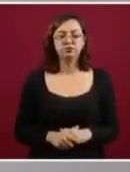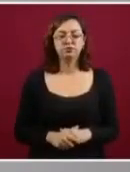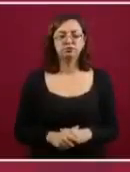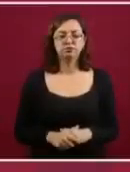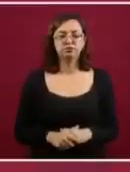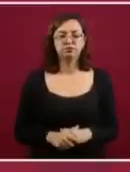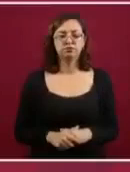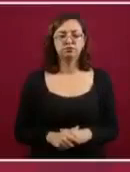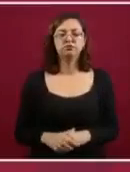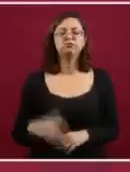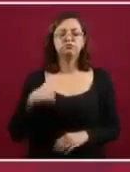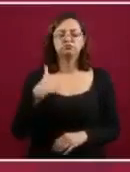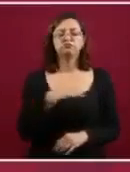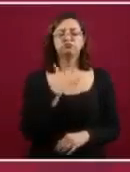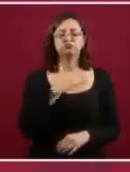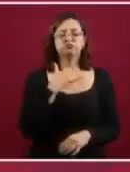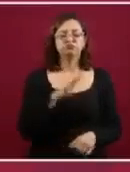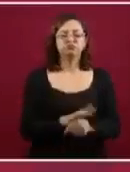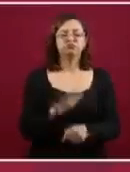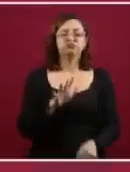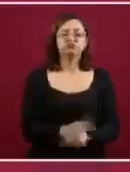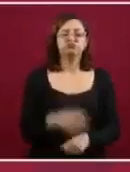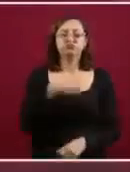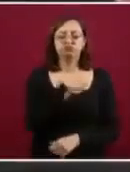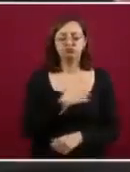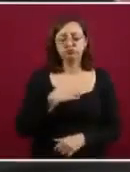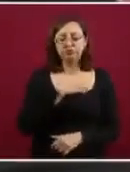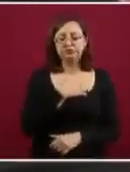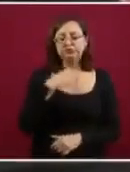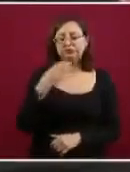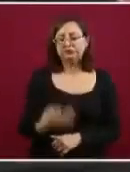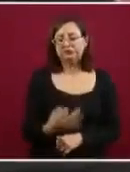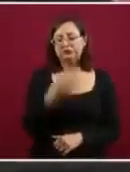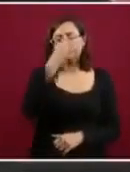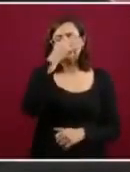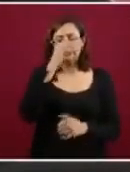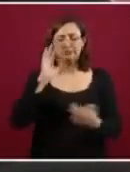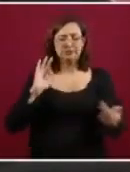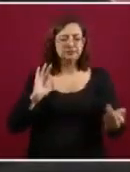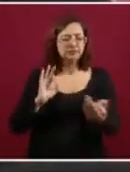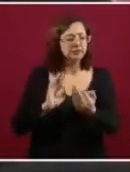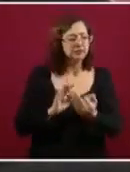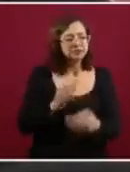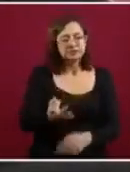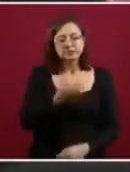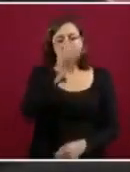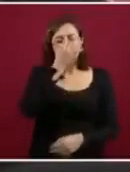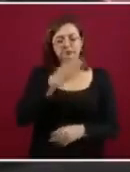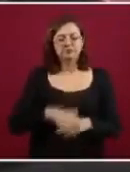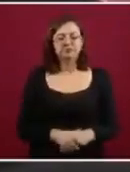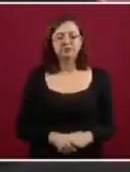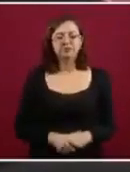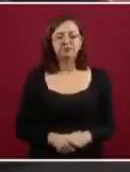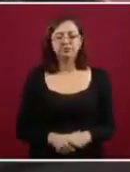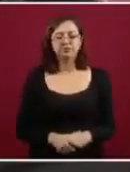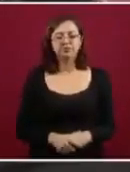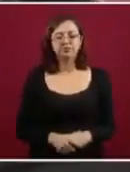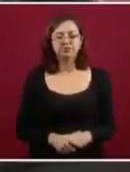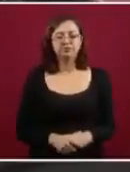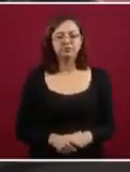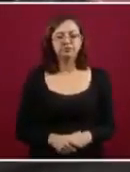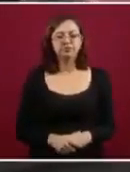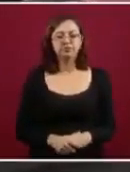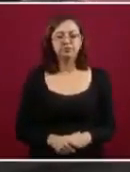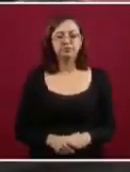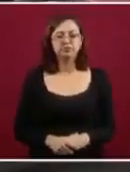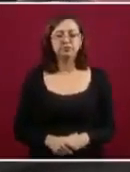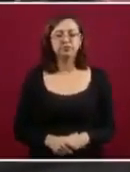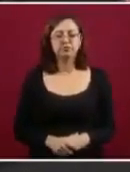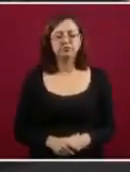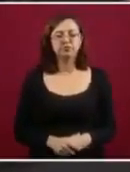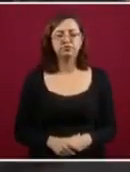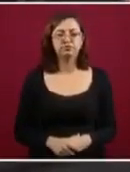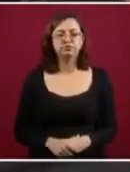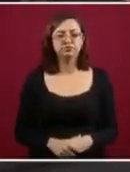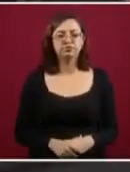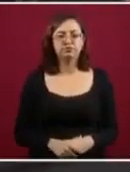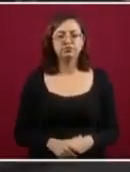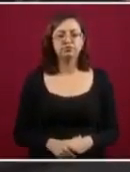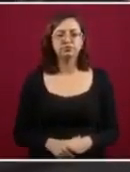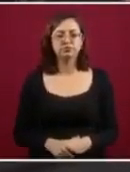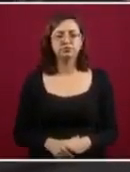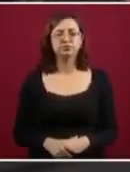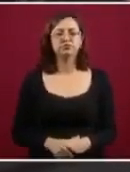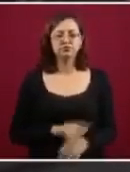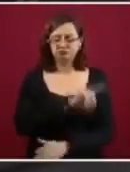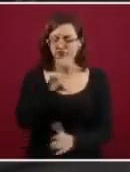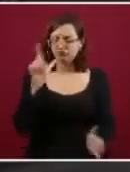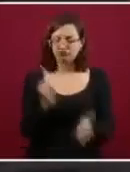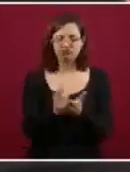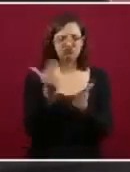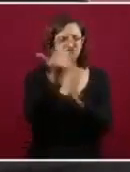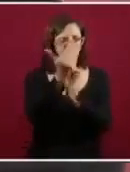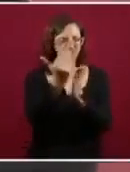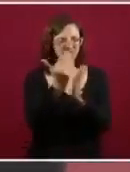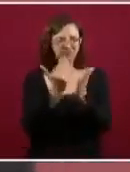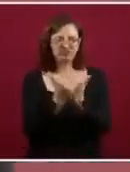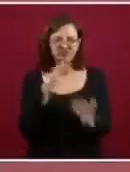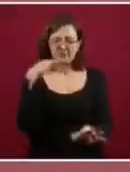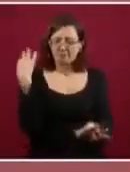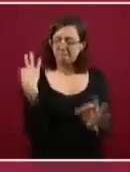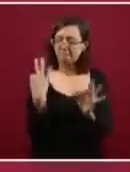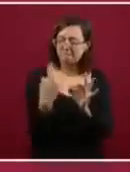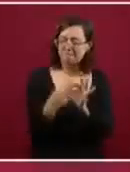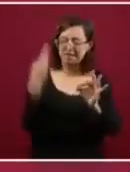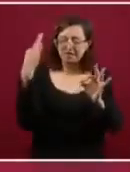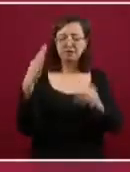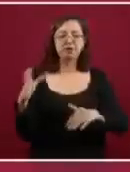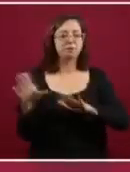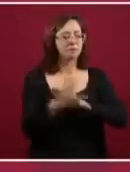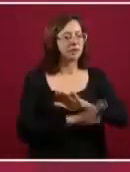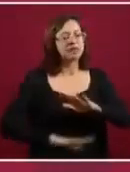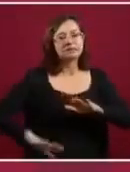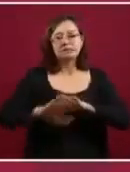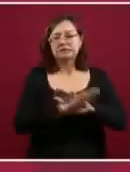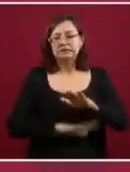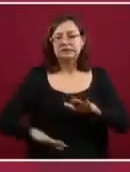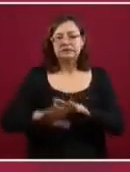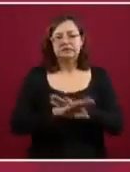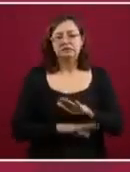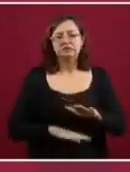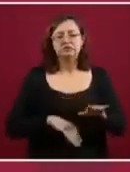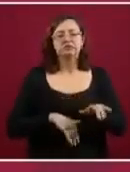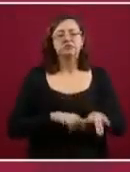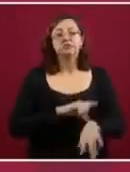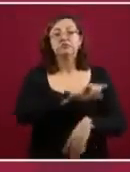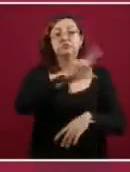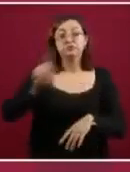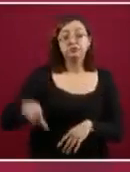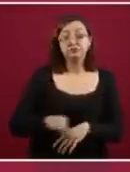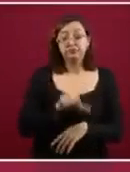Estoy satisfecho con eso, falta muy poco para ya tener el marco legal, básico y consumar